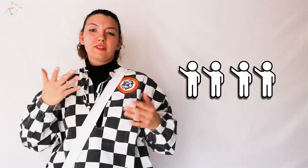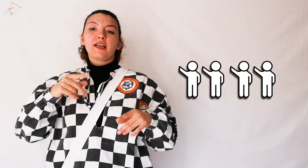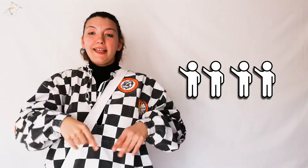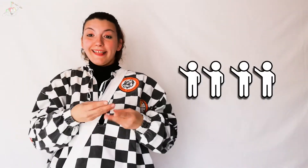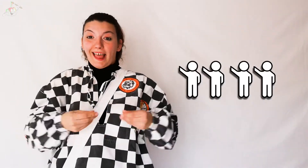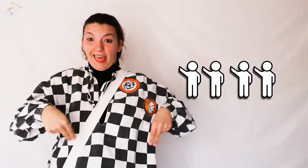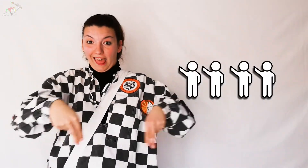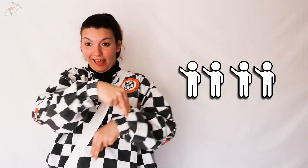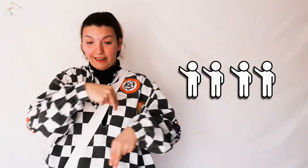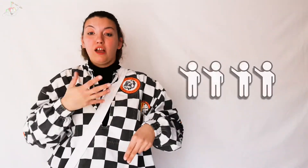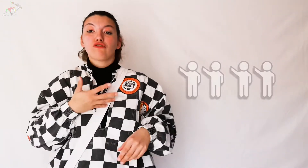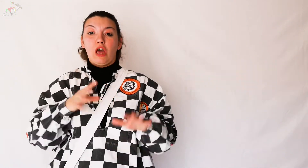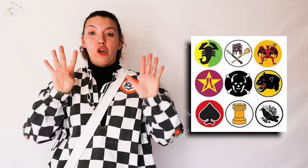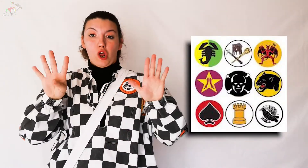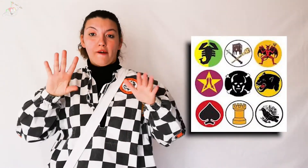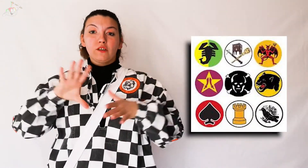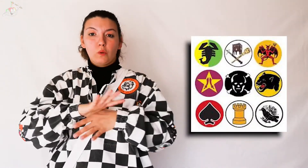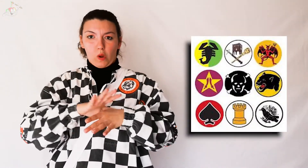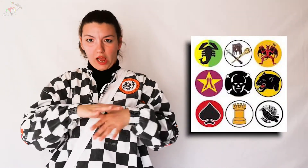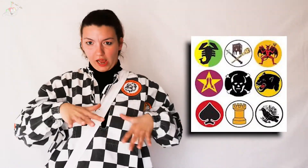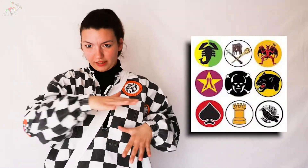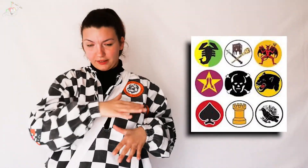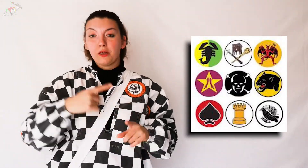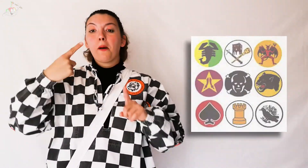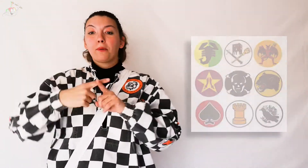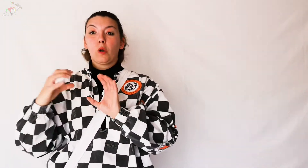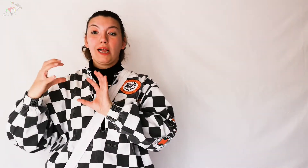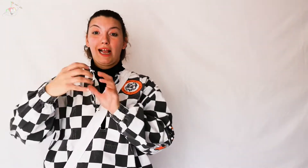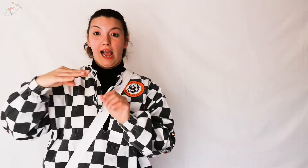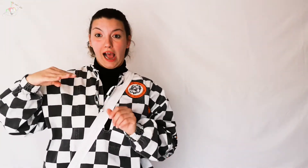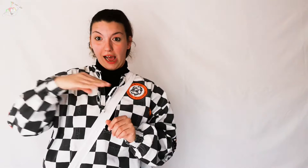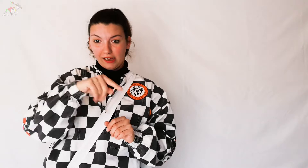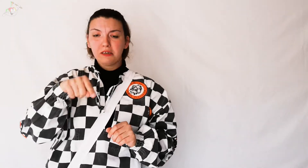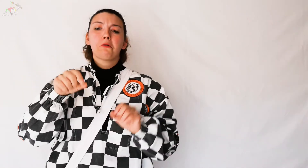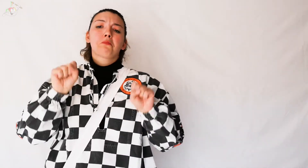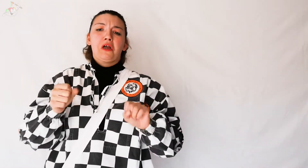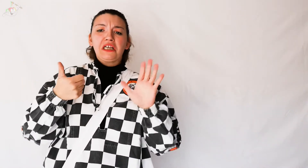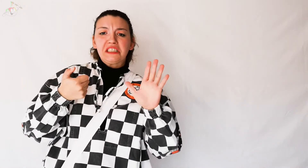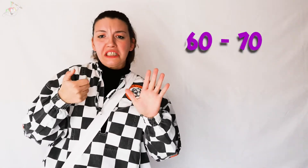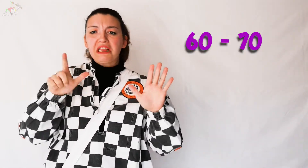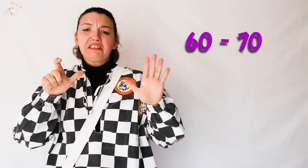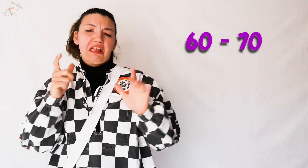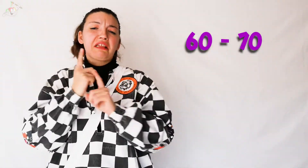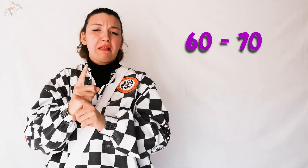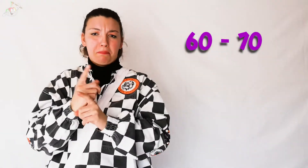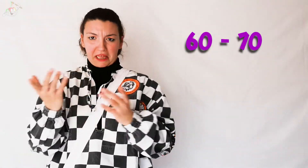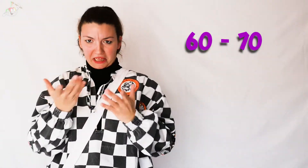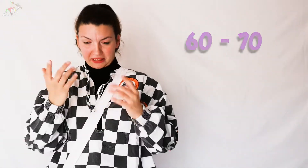A terra ci sono nove squadre, mentre i carri possono essere 60-70, dipende.